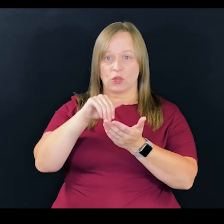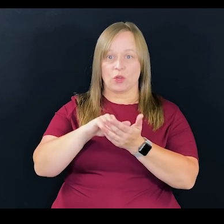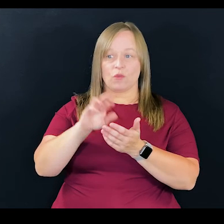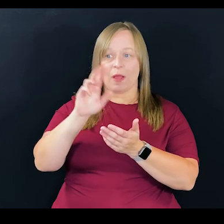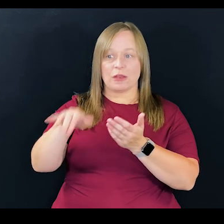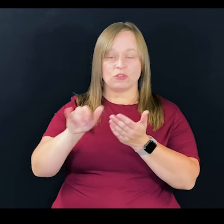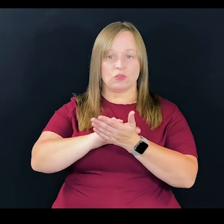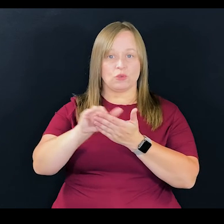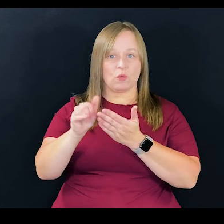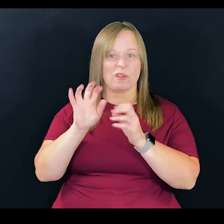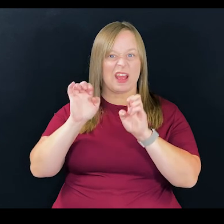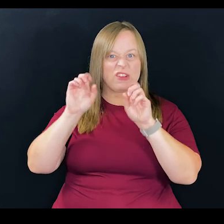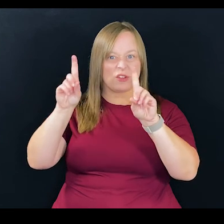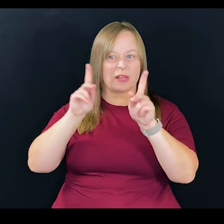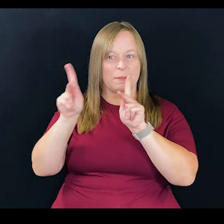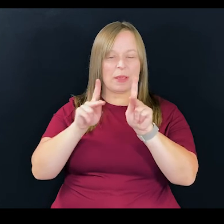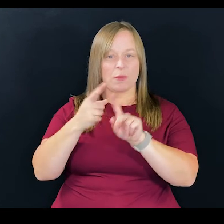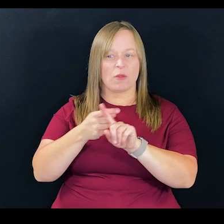es una organización que educa a las personas